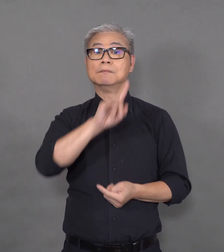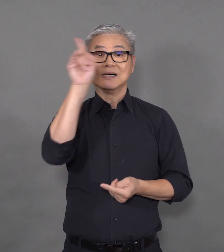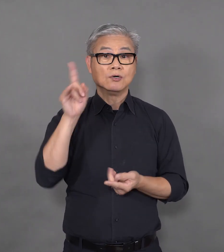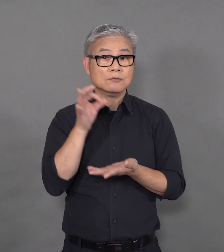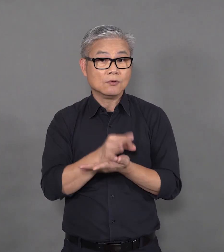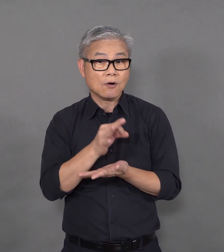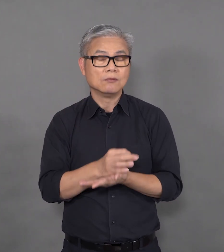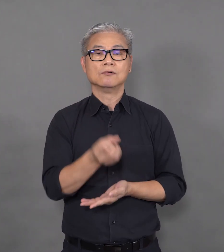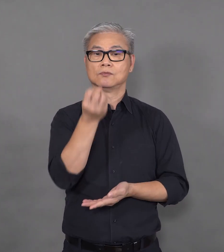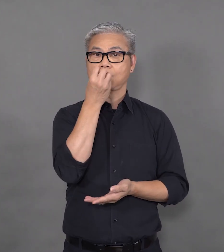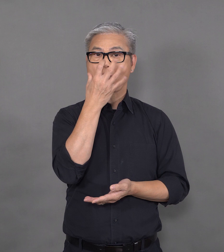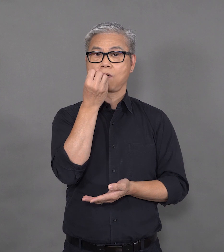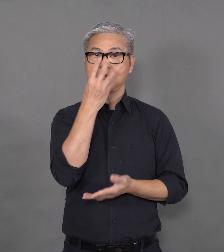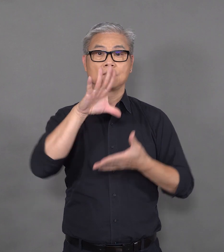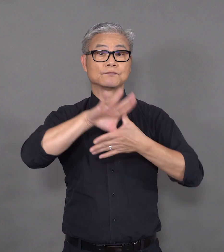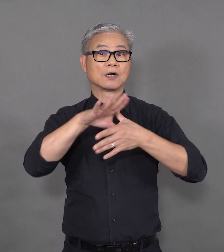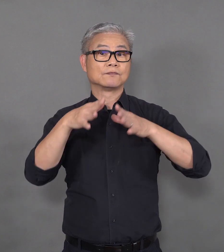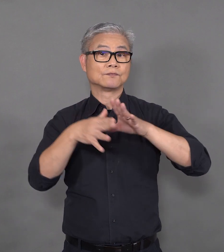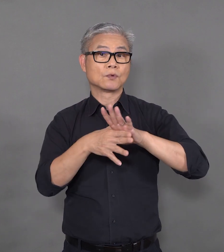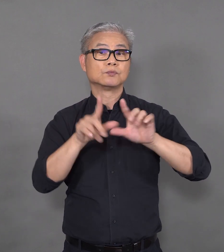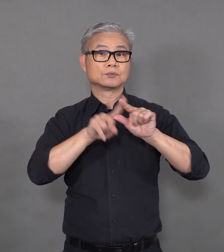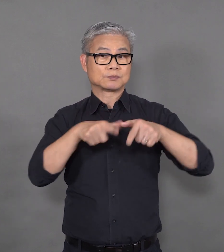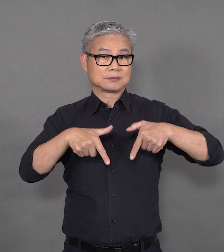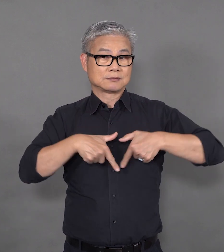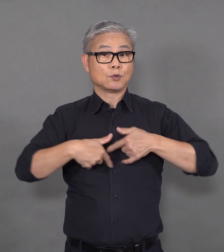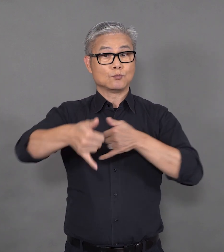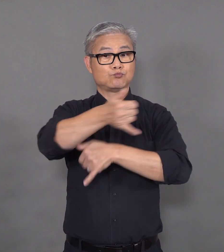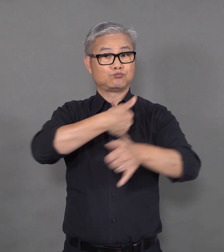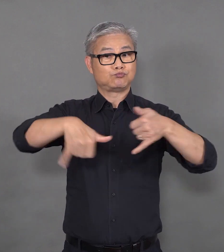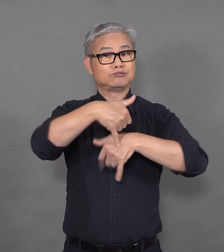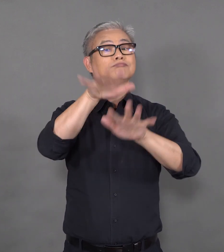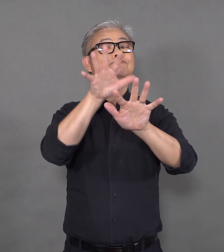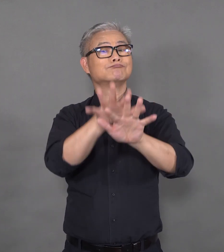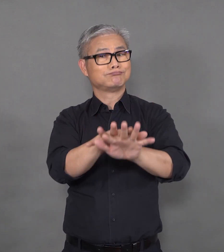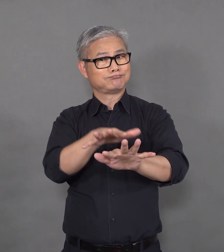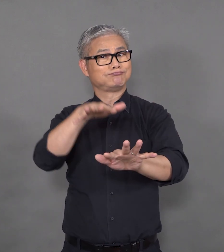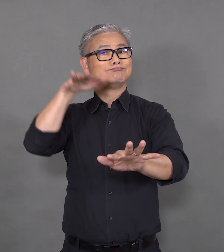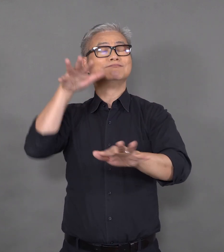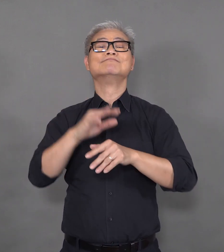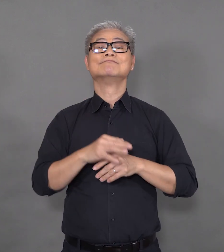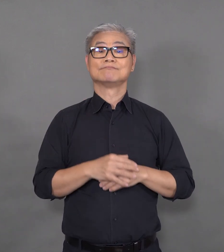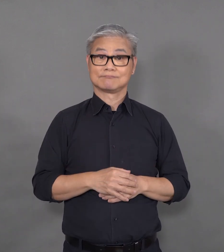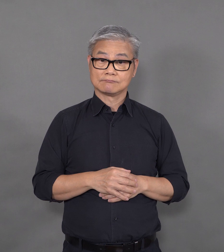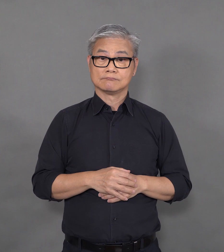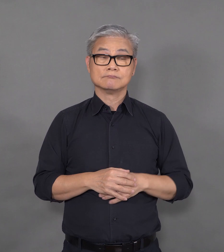在香港文化中心劇場上演